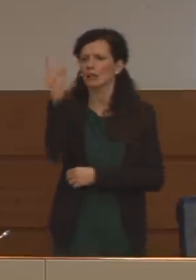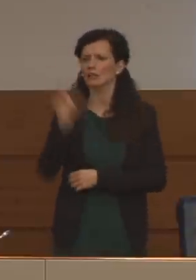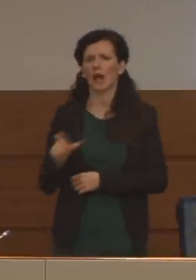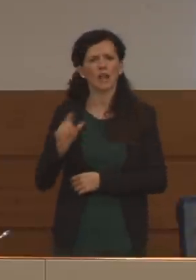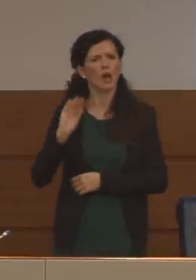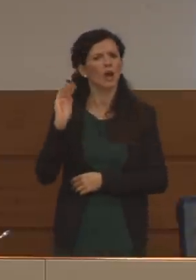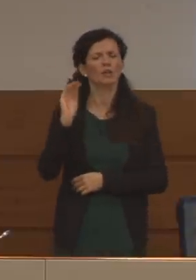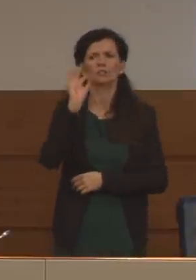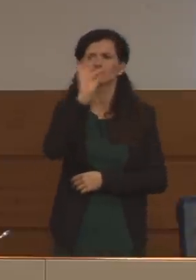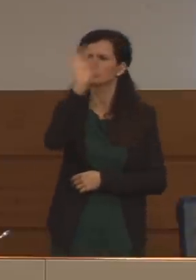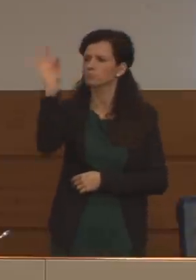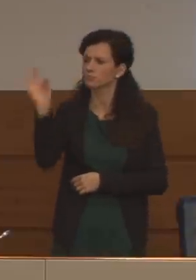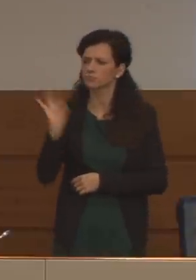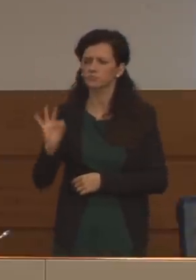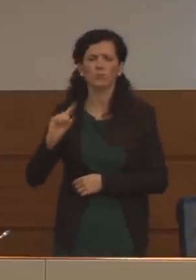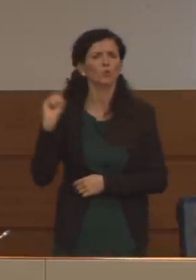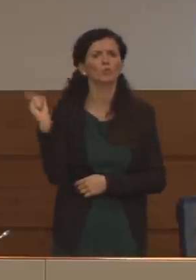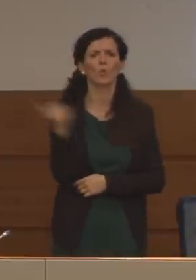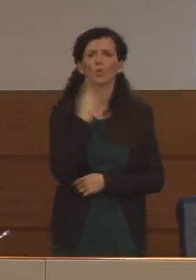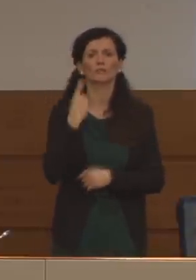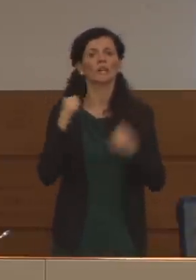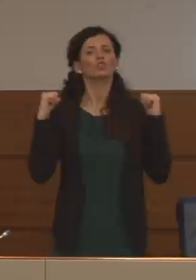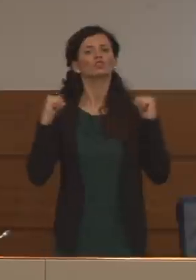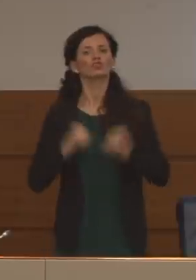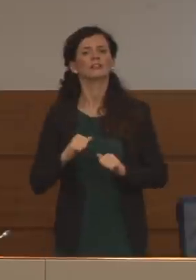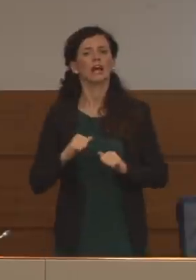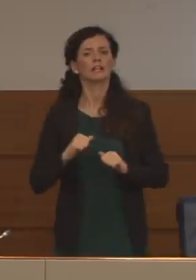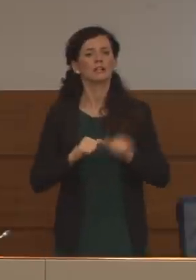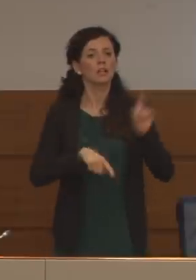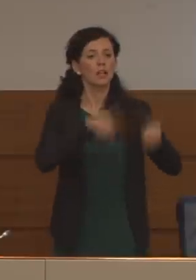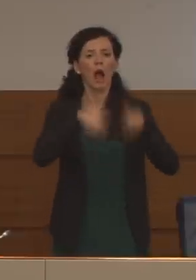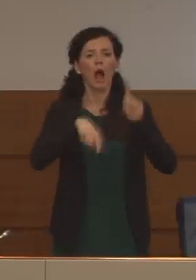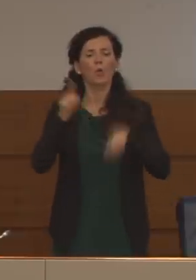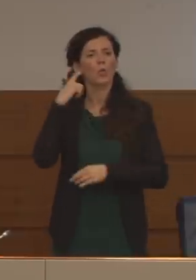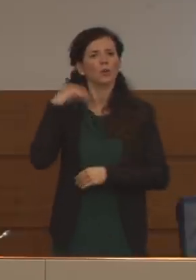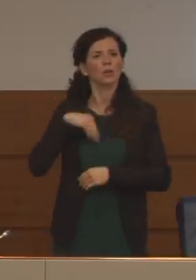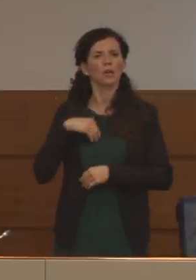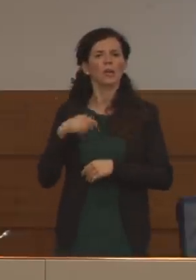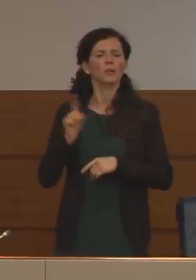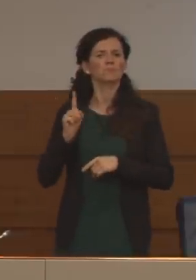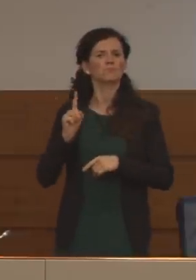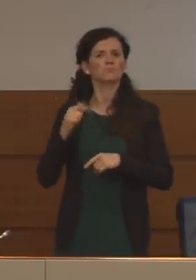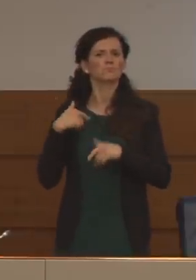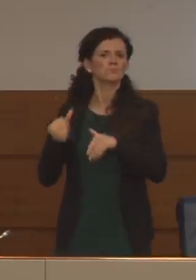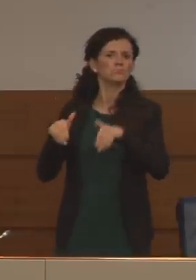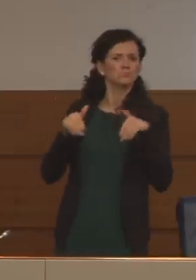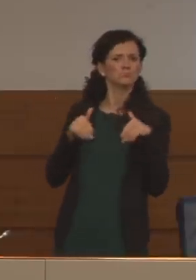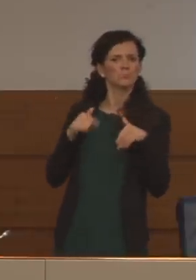nessun cittadino può sentirsi esonerato, può sentirsi non coinvolto in questa